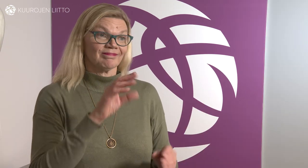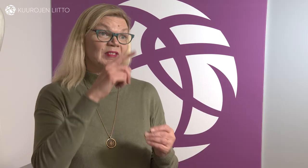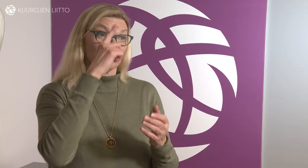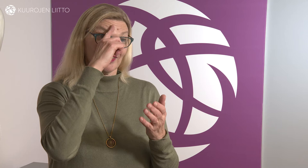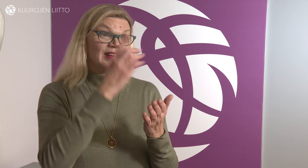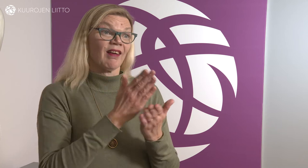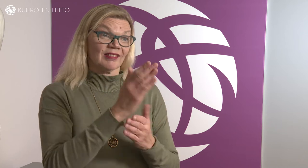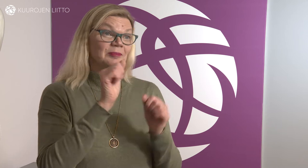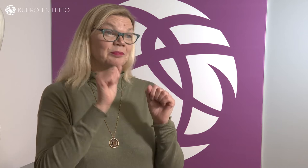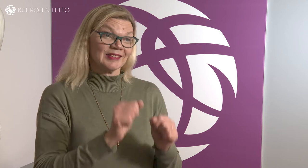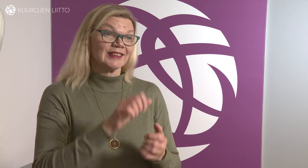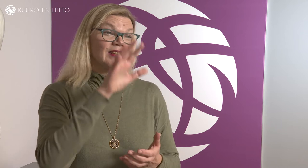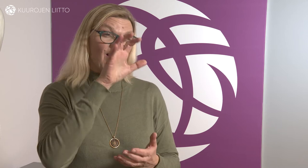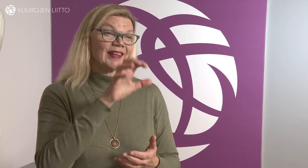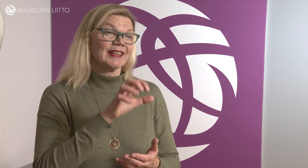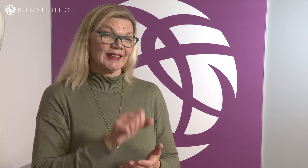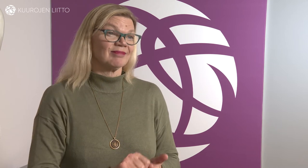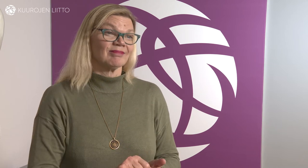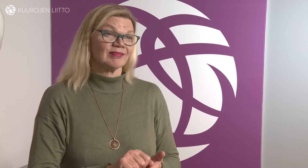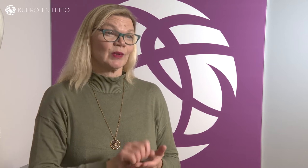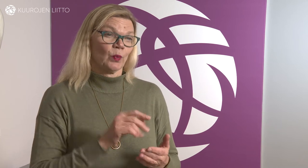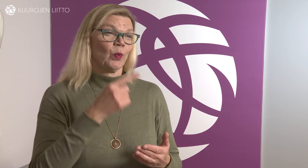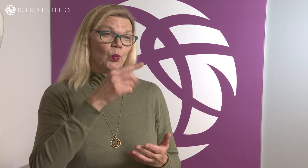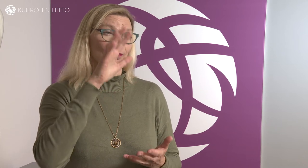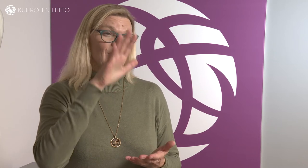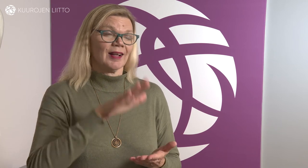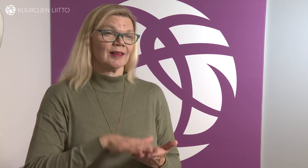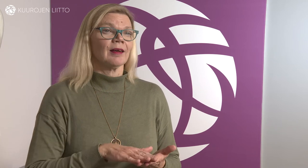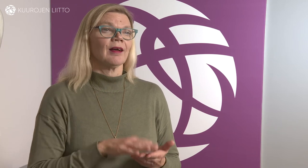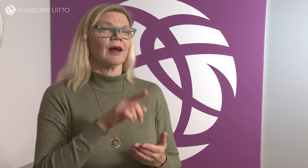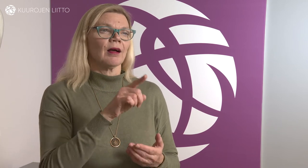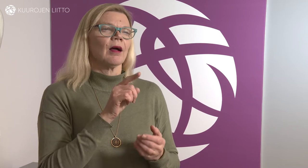Kaikki tiekartan tavoitteet tulisi toki saavuttaa, -